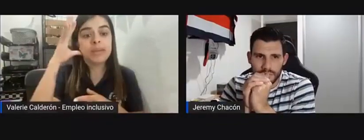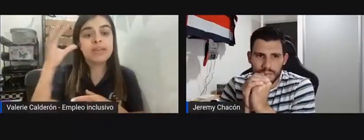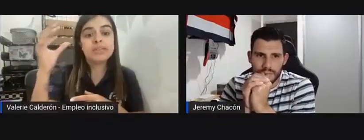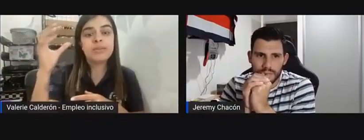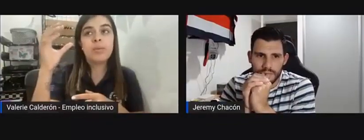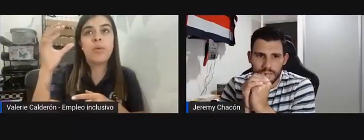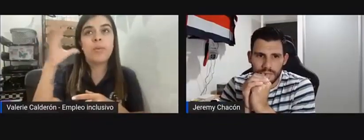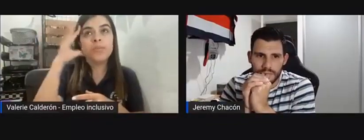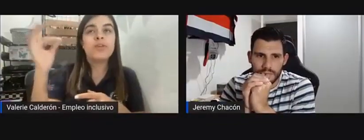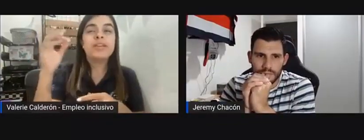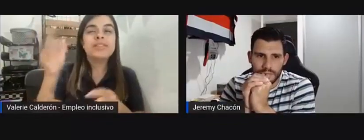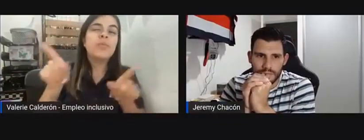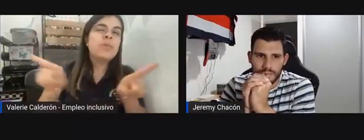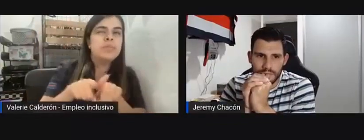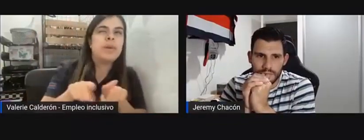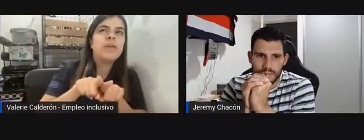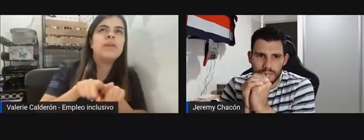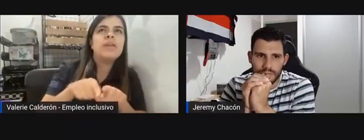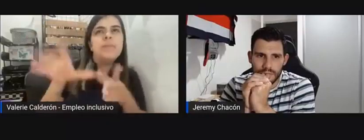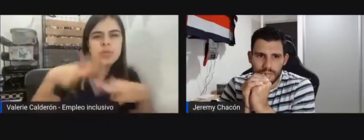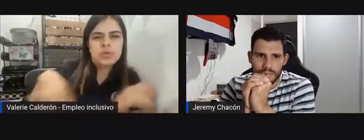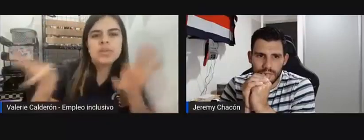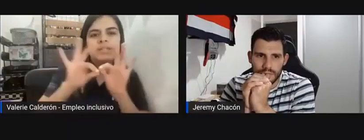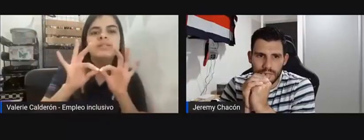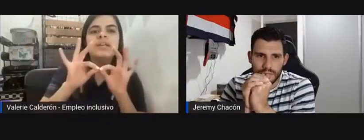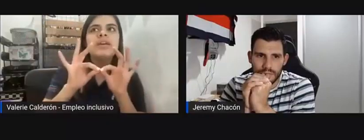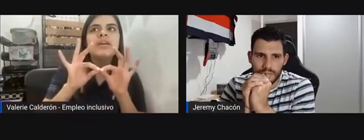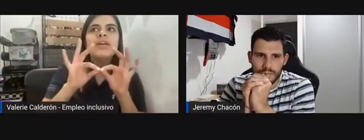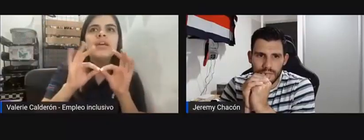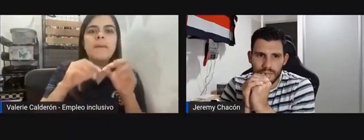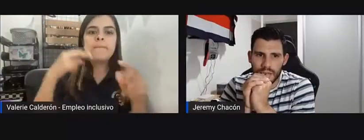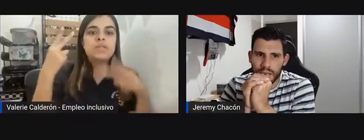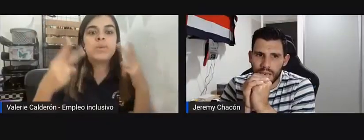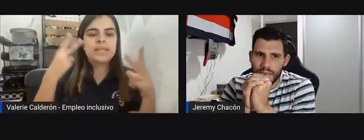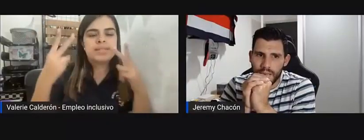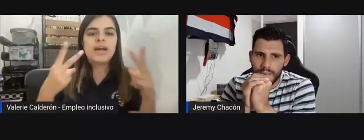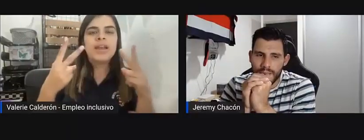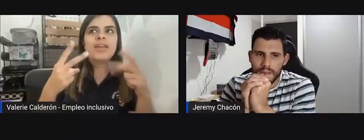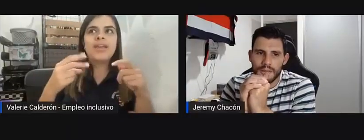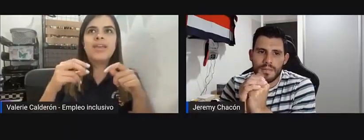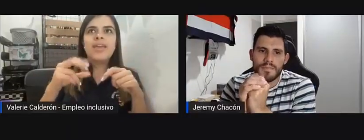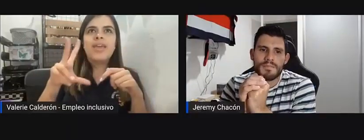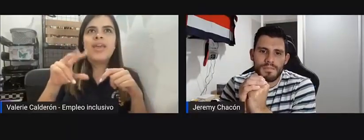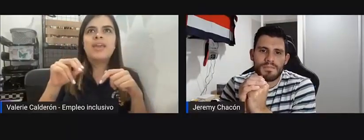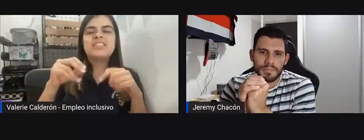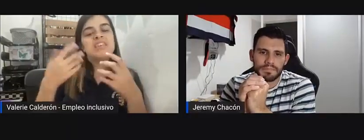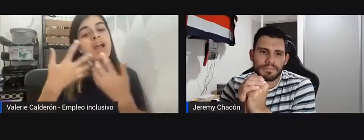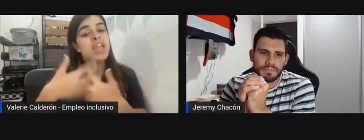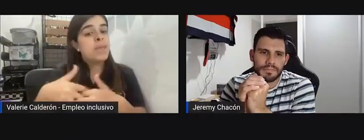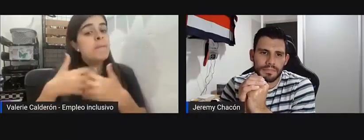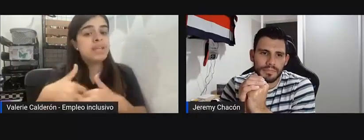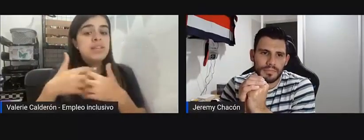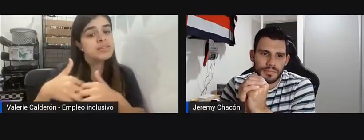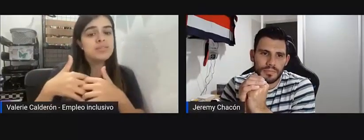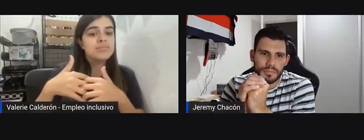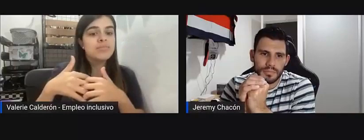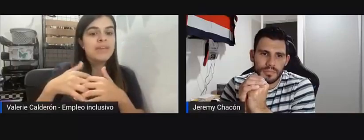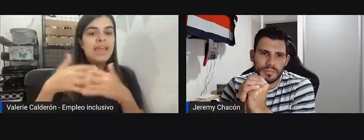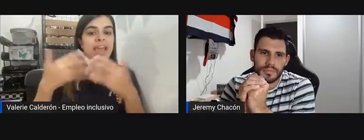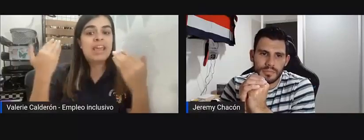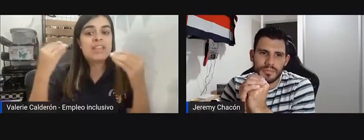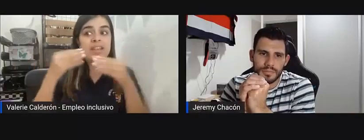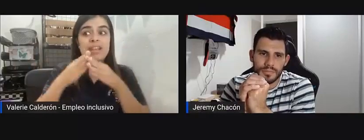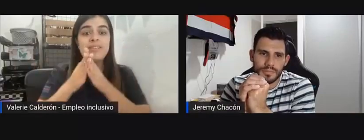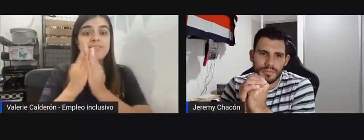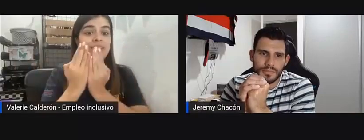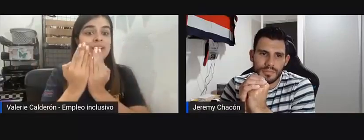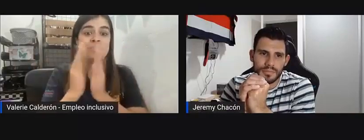es como creo que es como también importante visualizar que sí hay empresas que tienen las